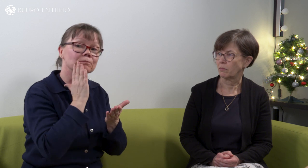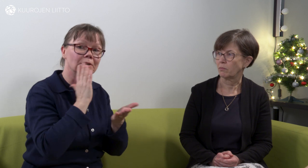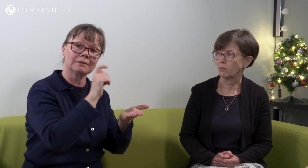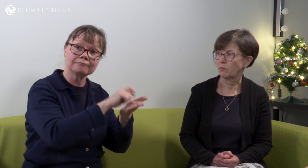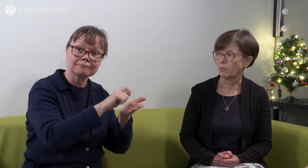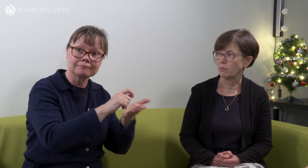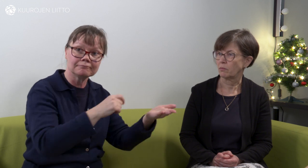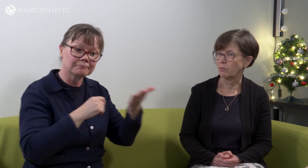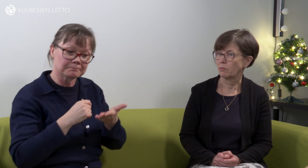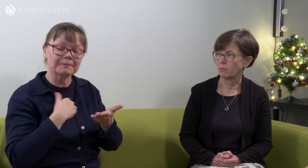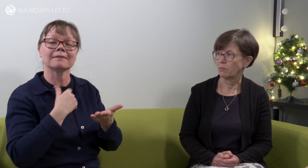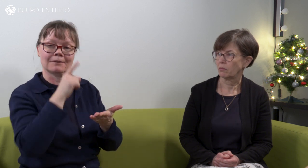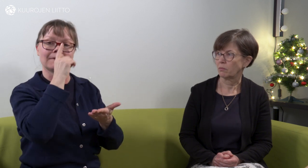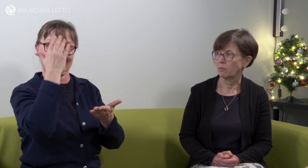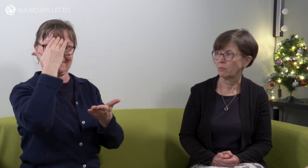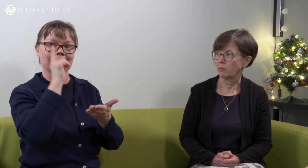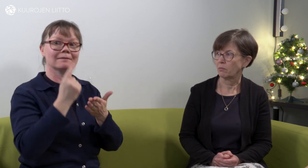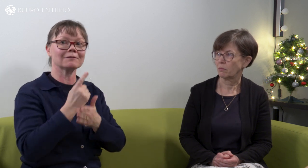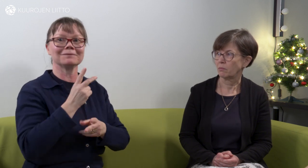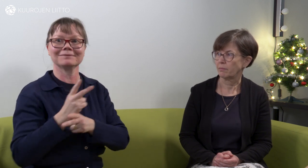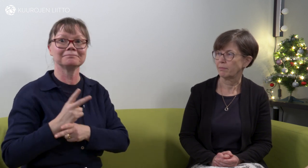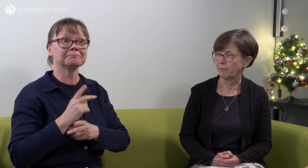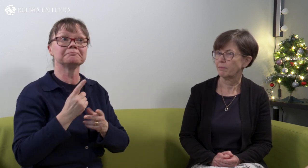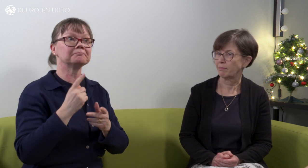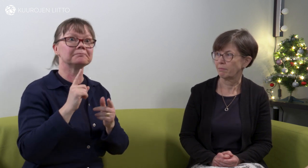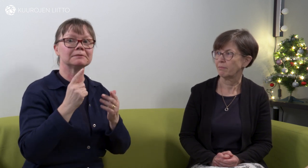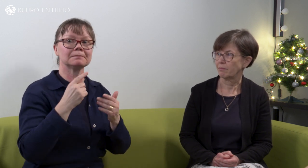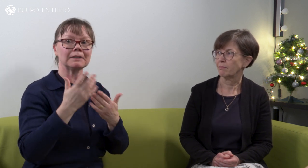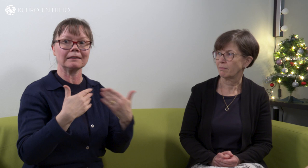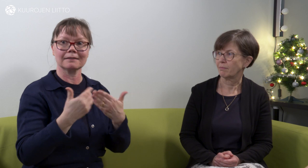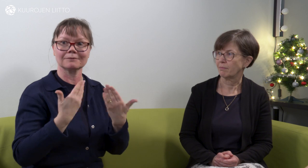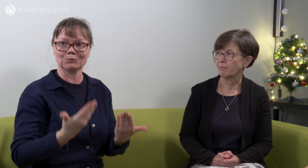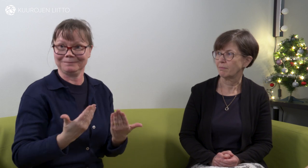ja pyytää heitä kirjoittamaan sen paperille, - niin tiedätte mitä tehdä seuraavaksi.